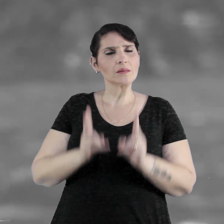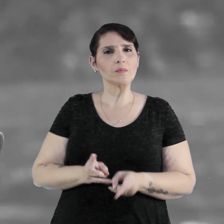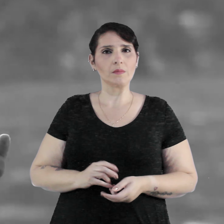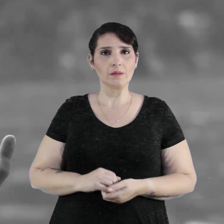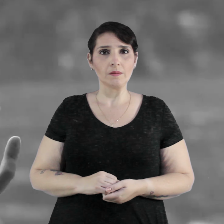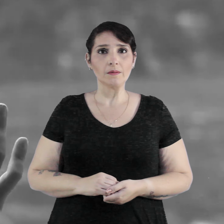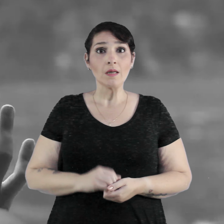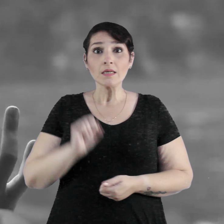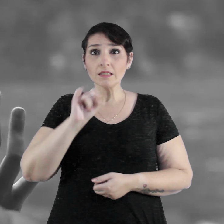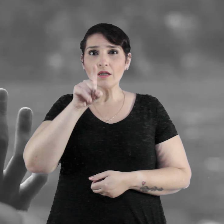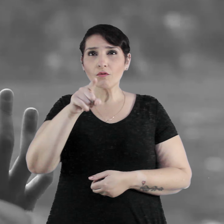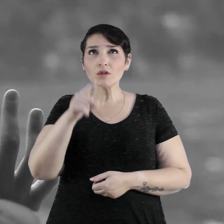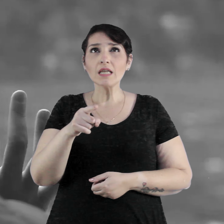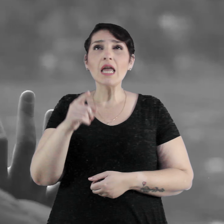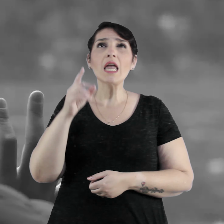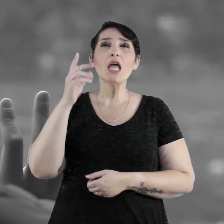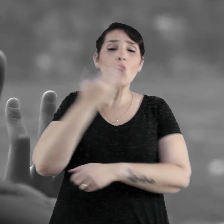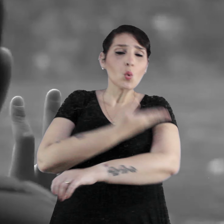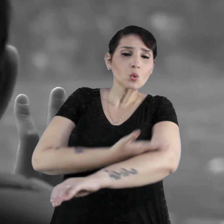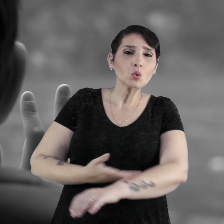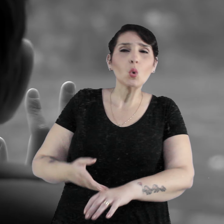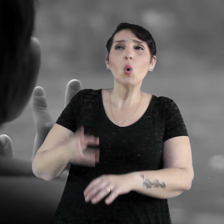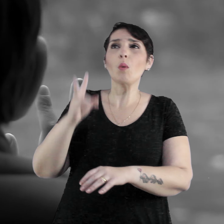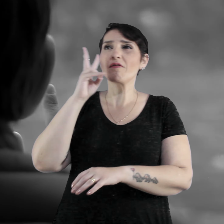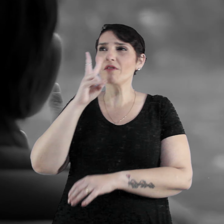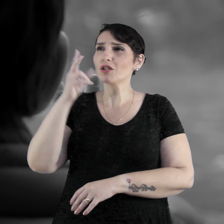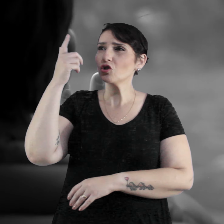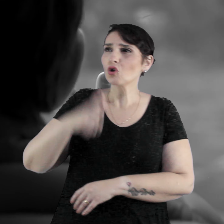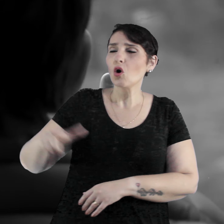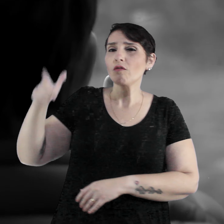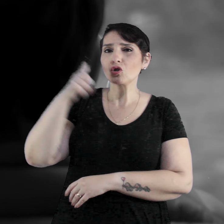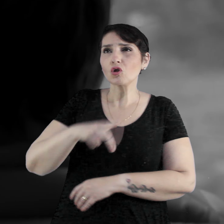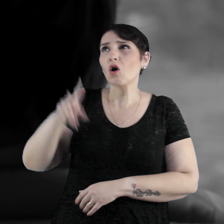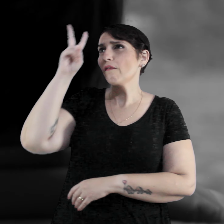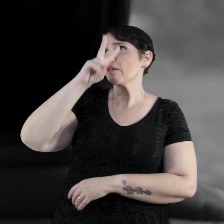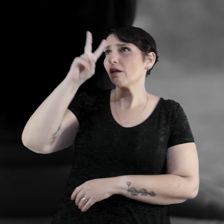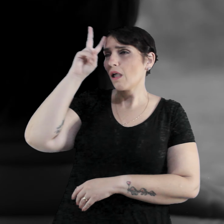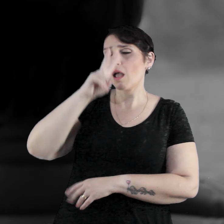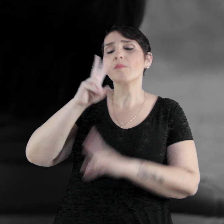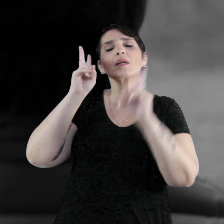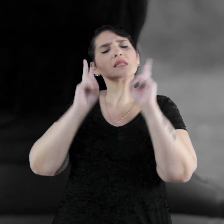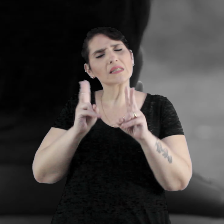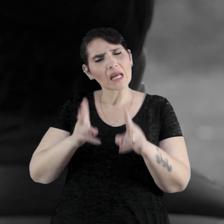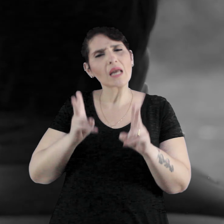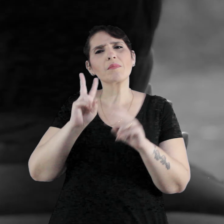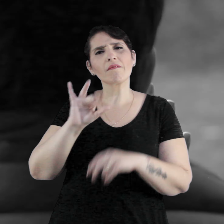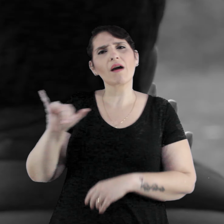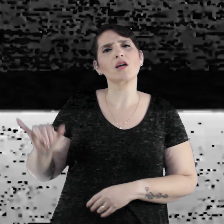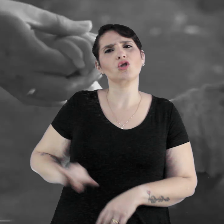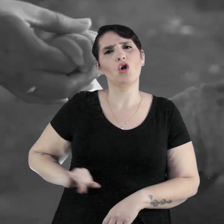E se você tem uma tendência a voltar e assistir los de novo, então continuará a sofrer.